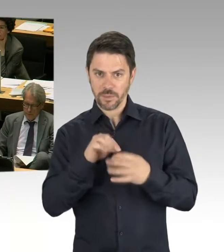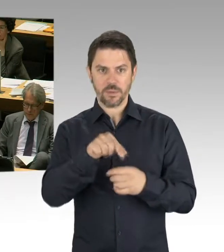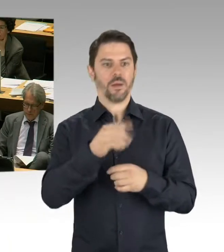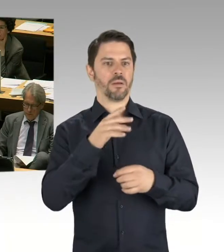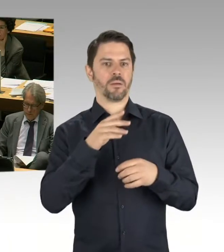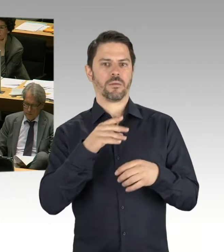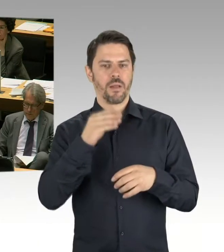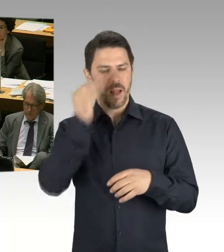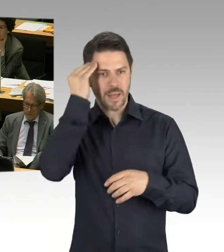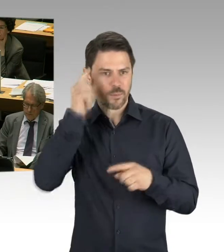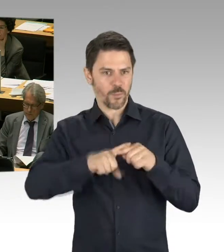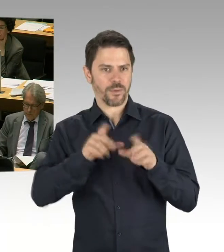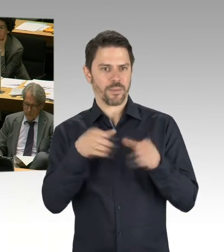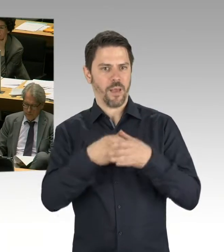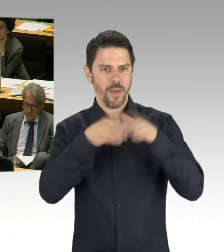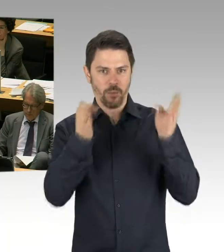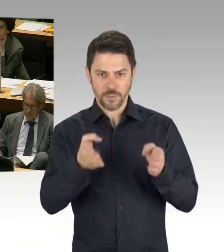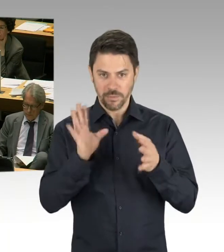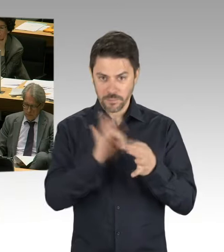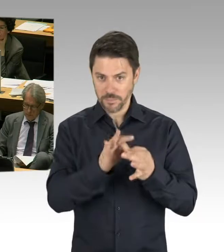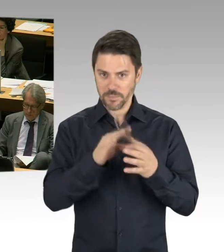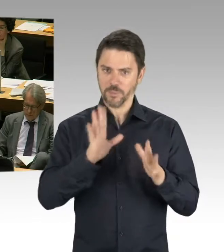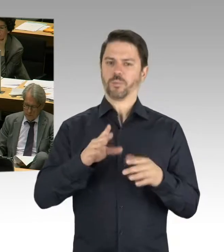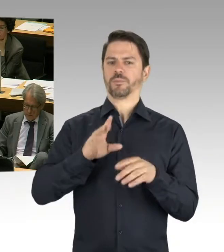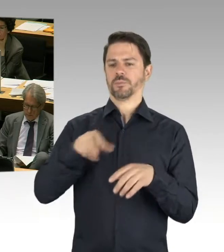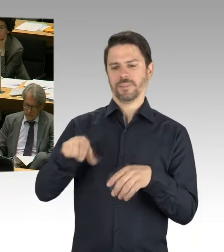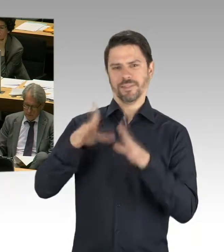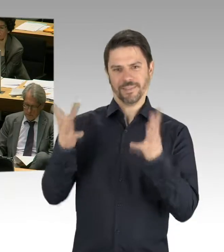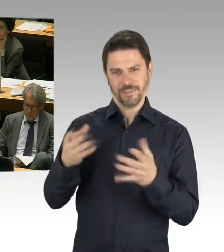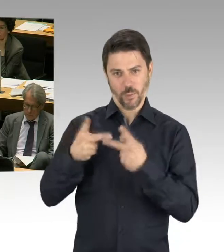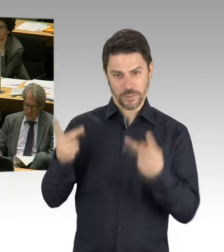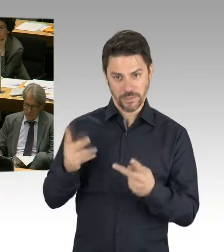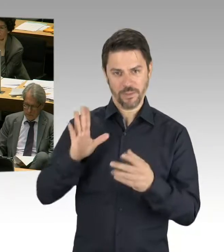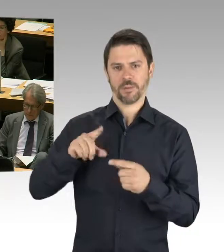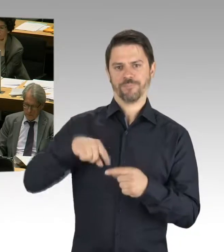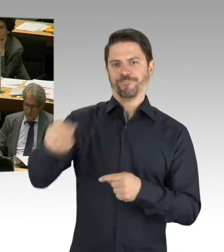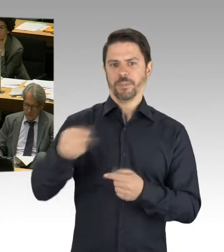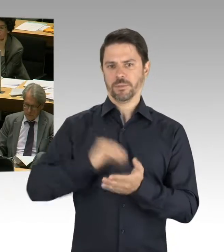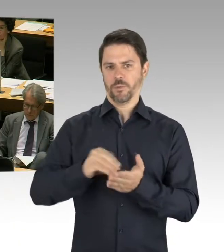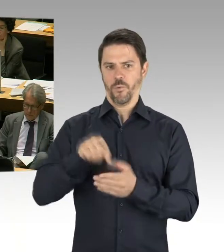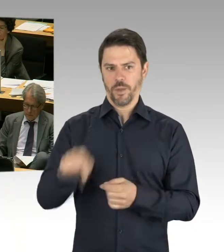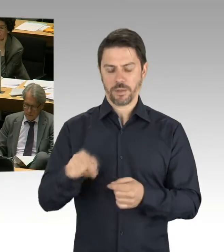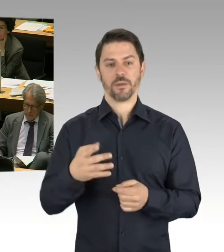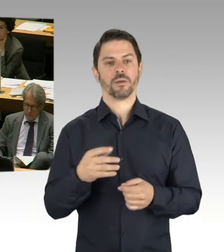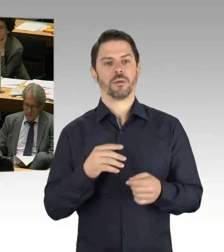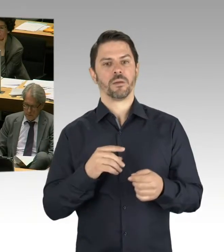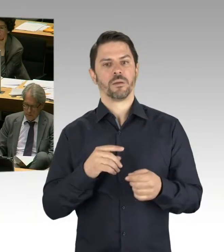dass wir über 60 neue Schulen bauen werden. Das, was Sie meinen, hat damit zu tun, dass wir weitere Grundstücke prüfen